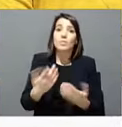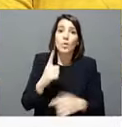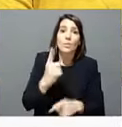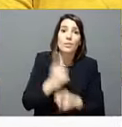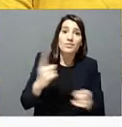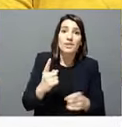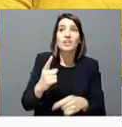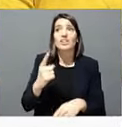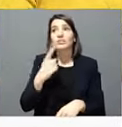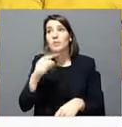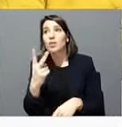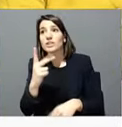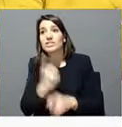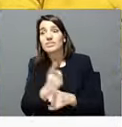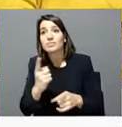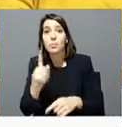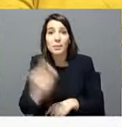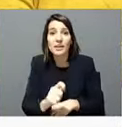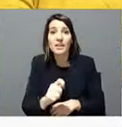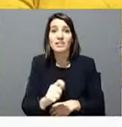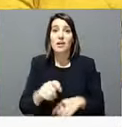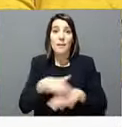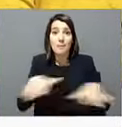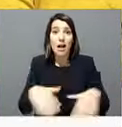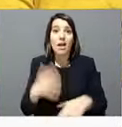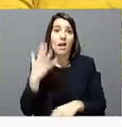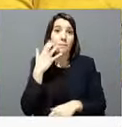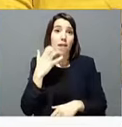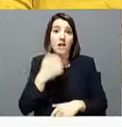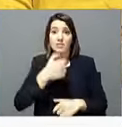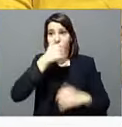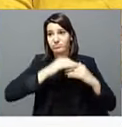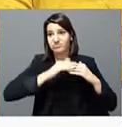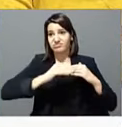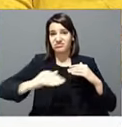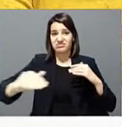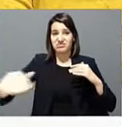plástico. E, portanto, muitas vezes